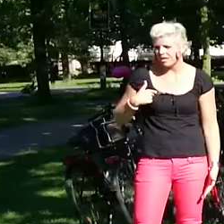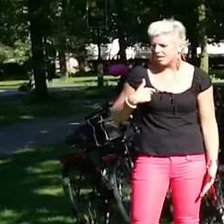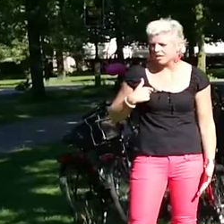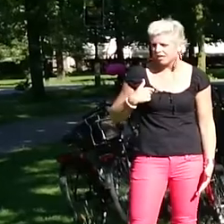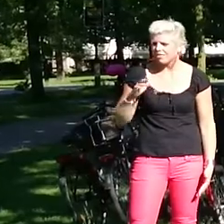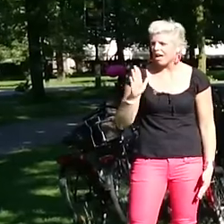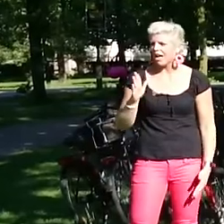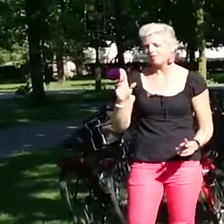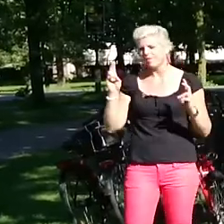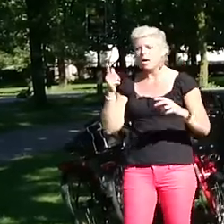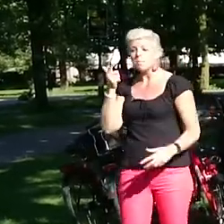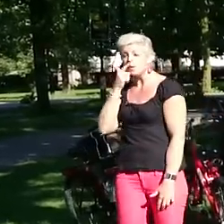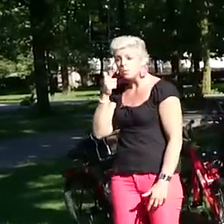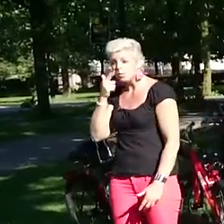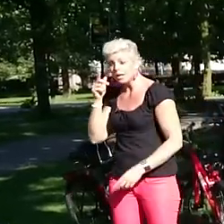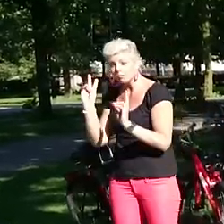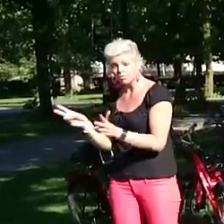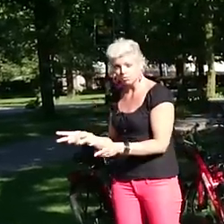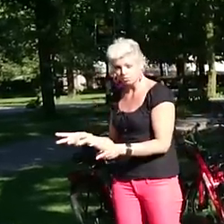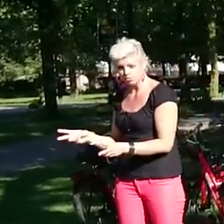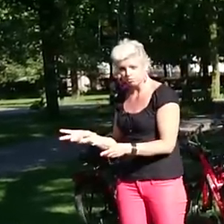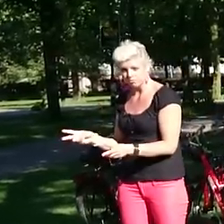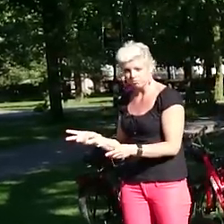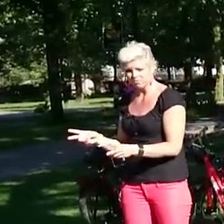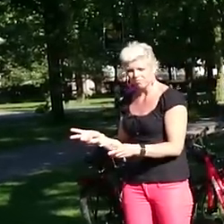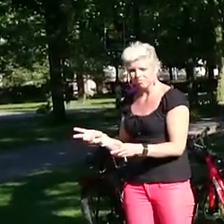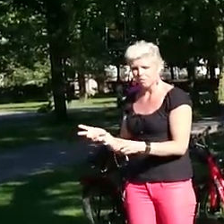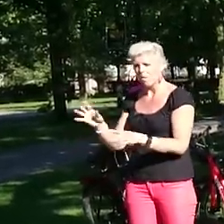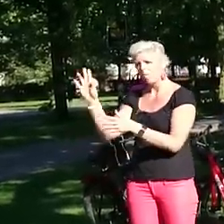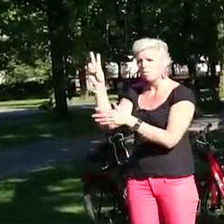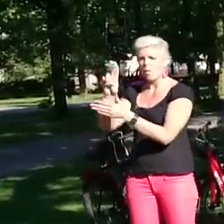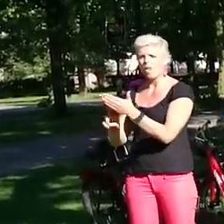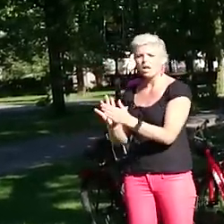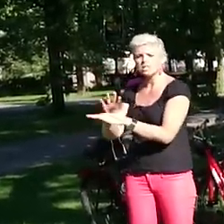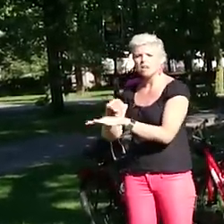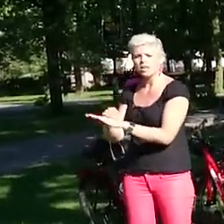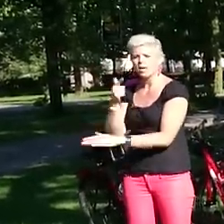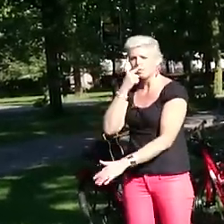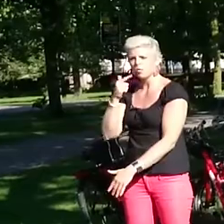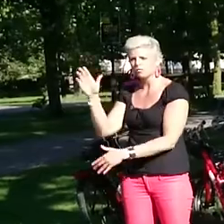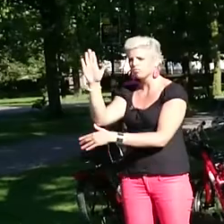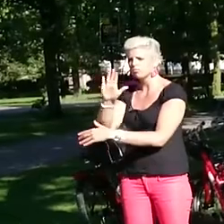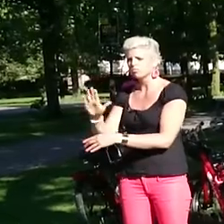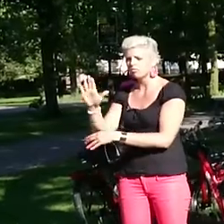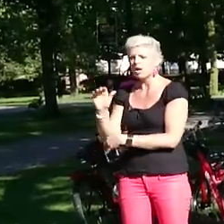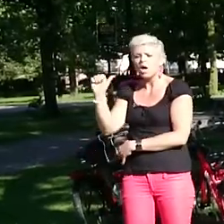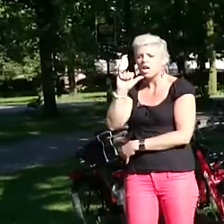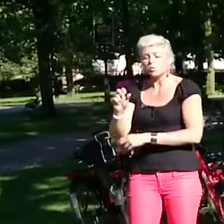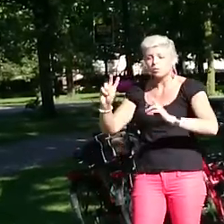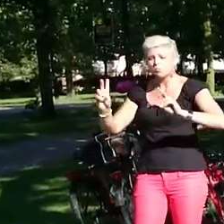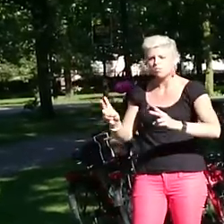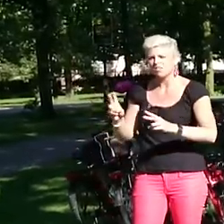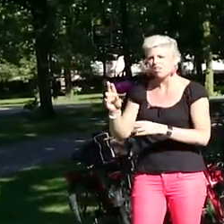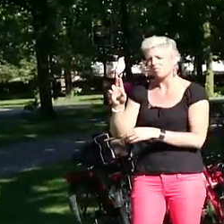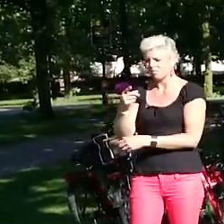De bruna gjorde det också. Målade Sverige brunt och målade hela Europa brunt.